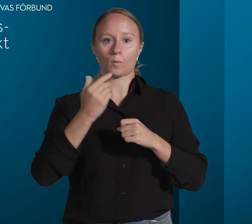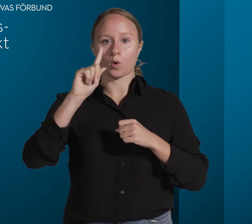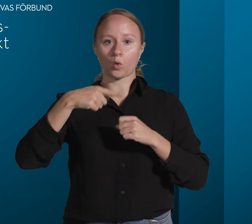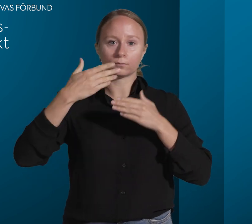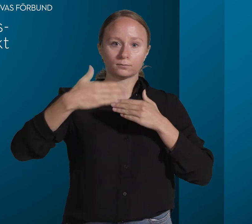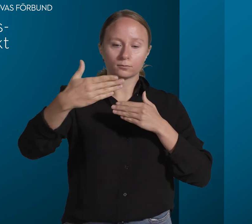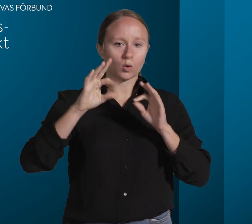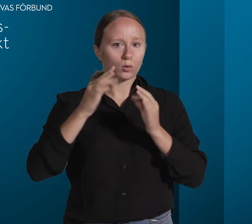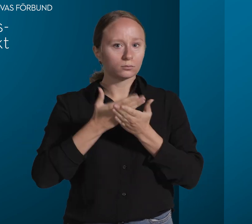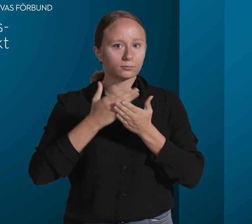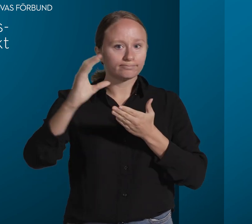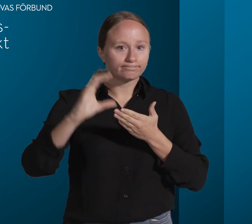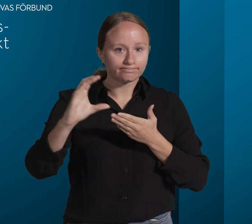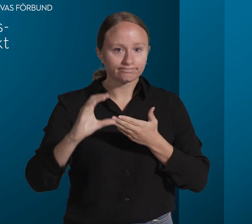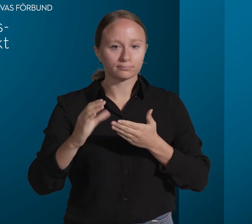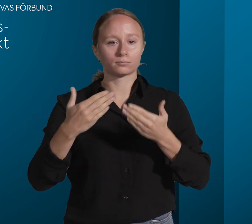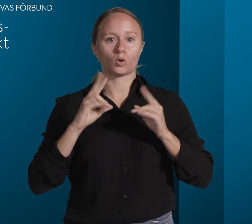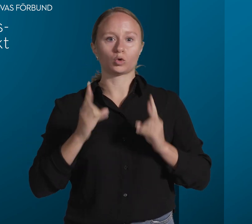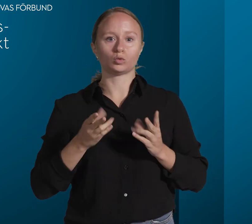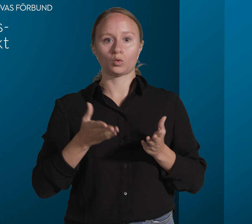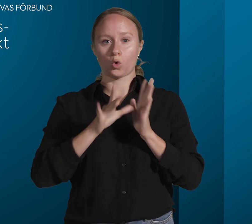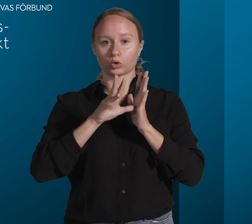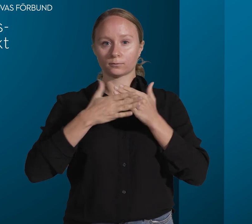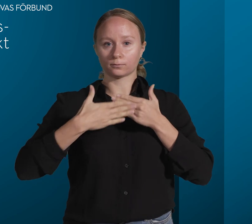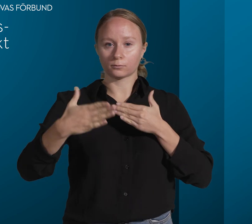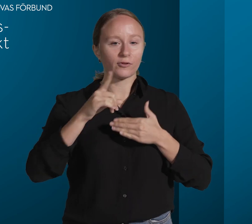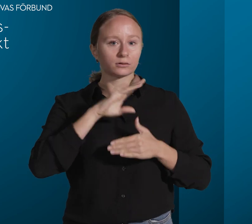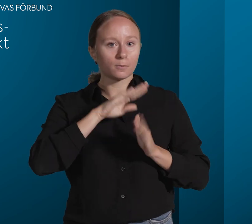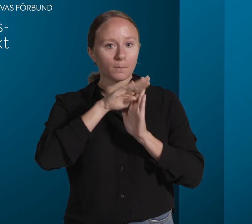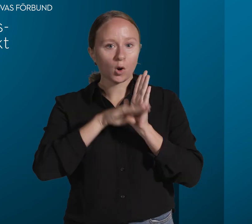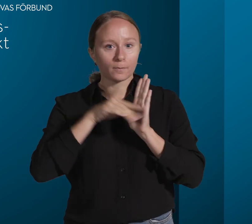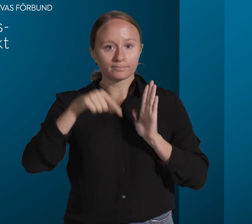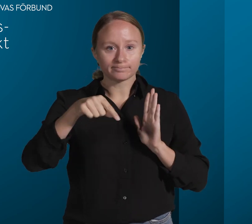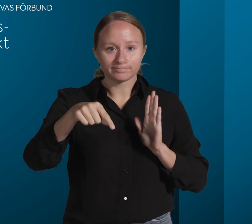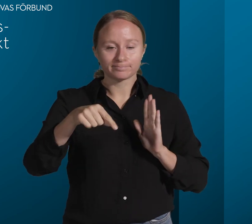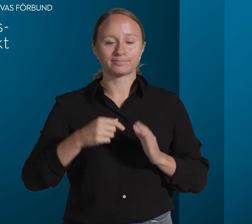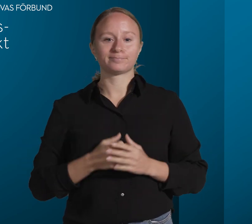under de kommande åren och vad som kommer att ordnas under hösten.